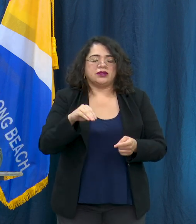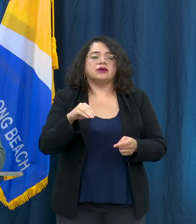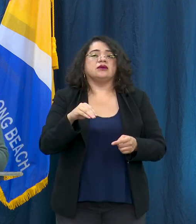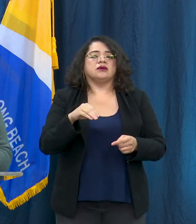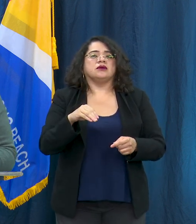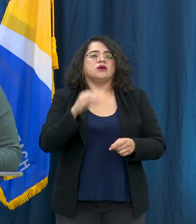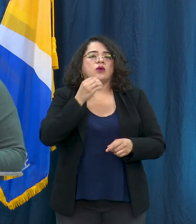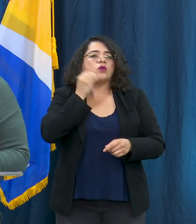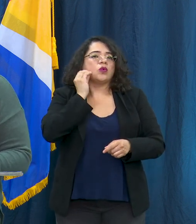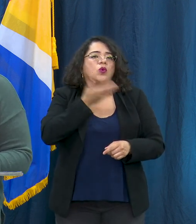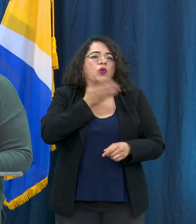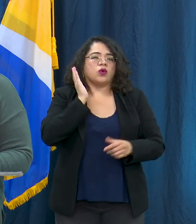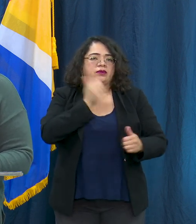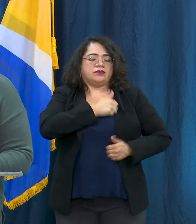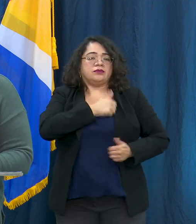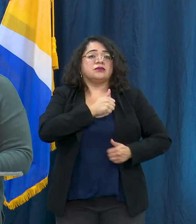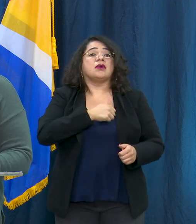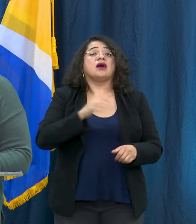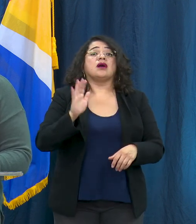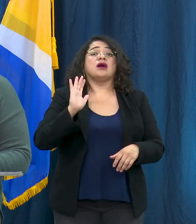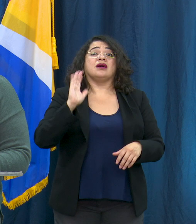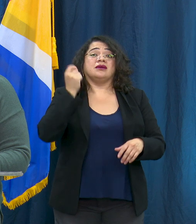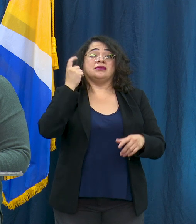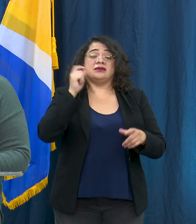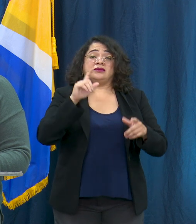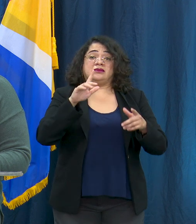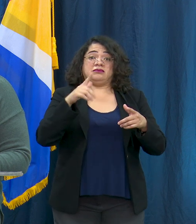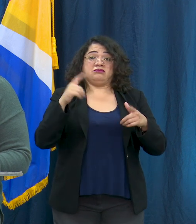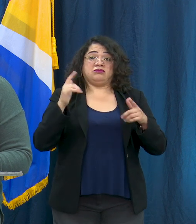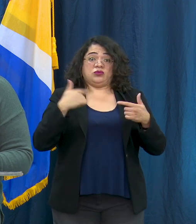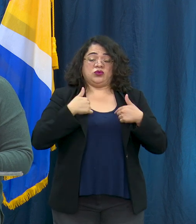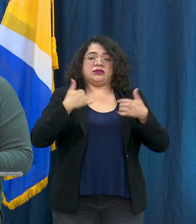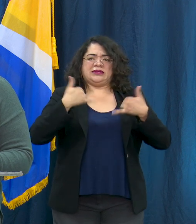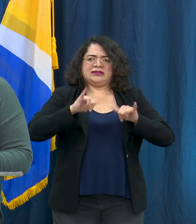Lo's de los ángeles red arrow del estado estamos solicit on dome s fondos